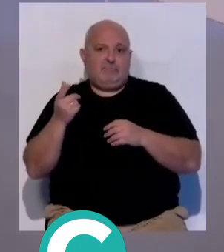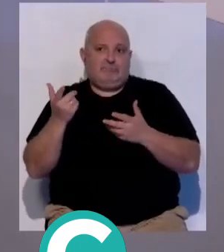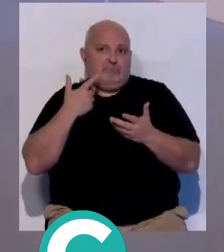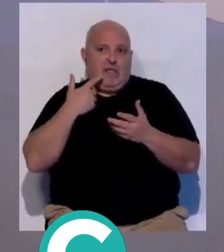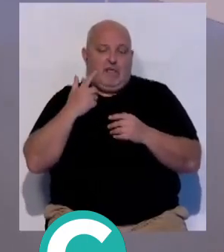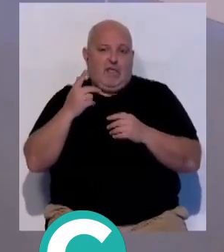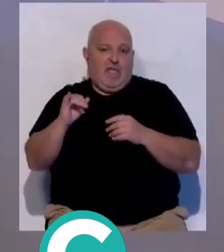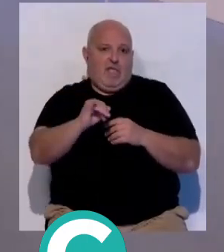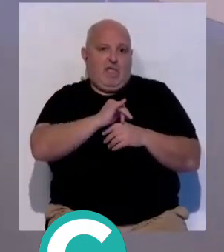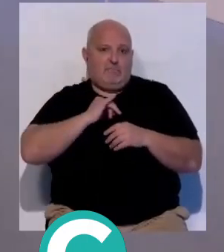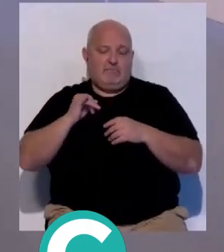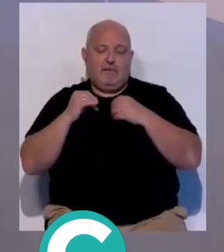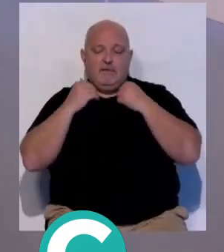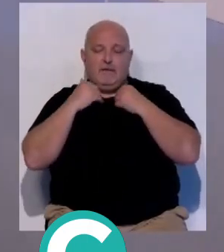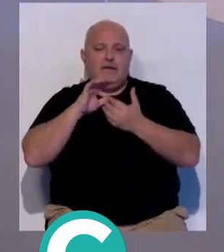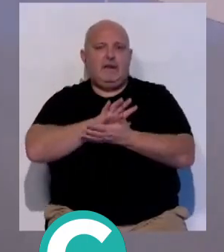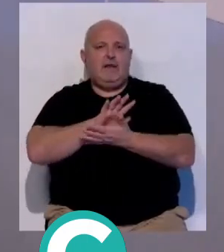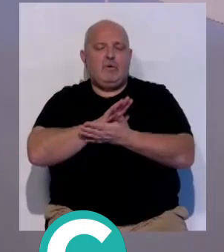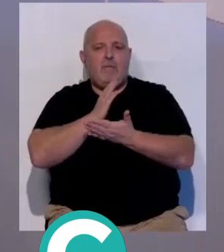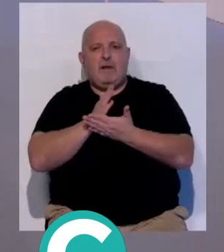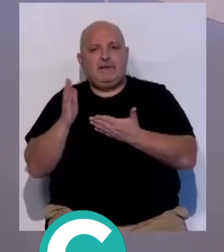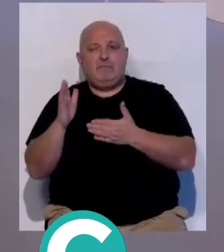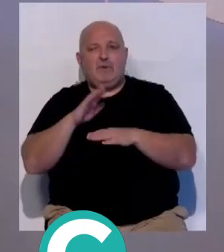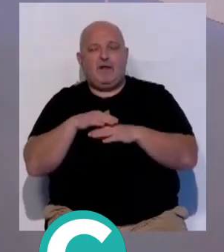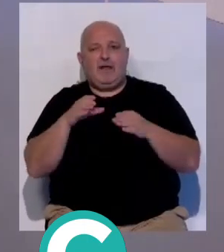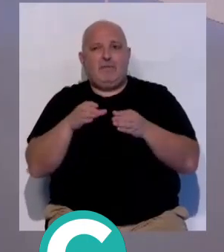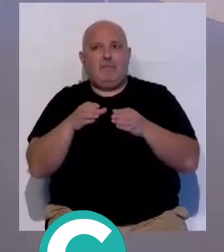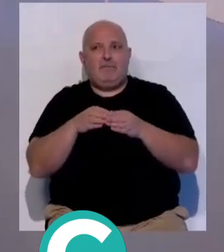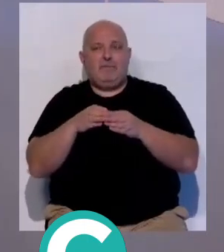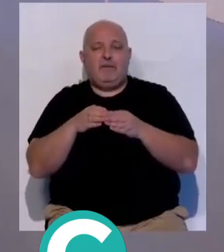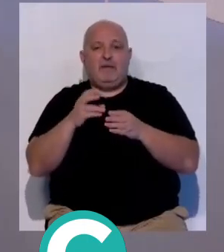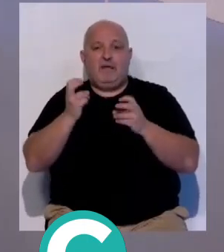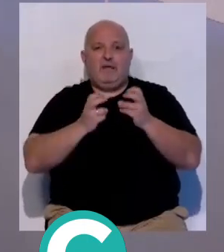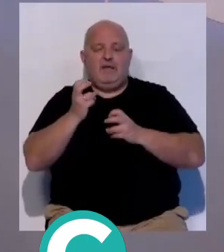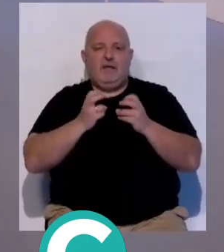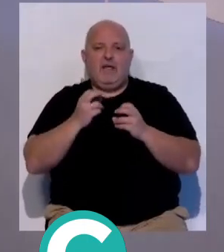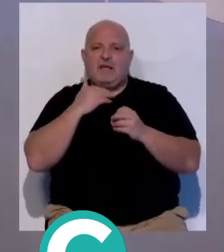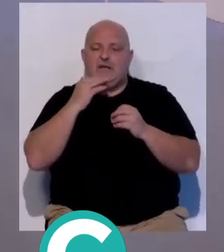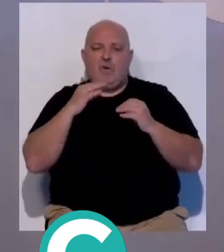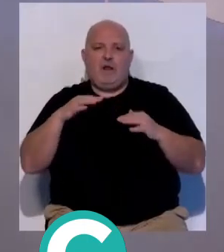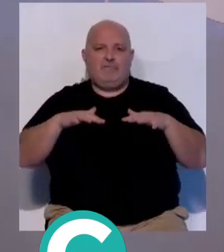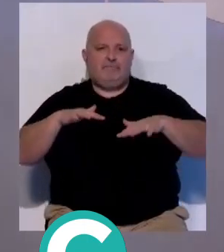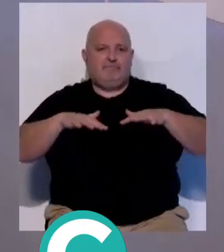que tranquilidad en ese aspecto porque el equipo los que entran están casi Al mismo nivel que el